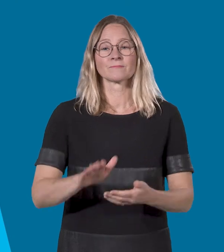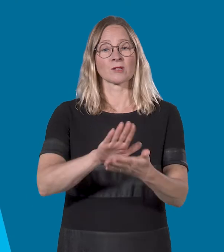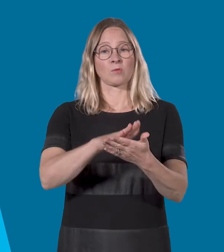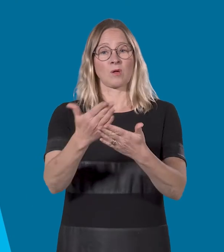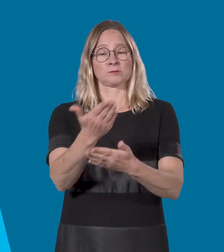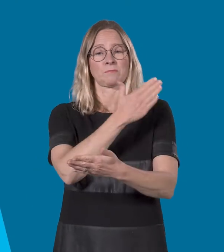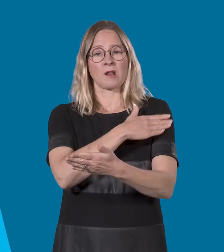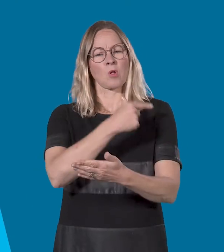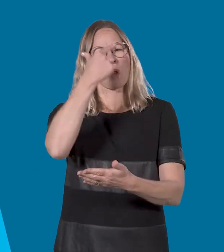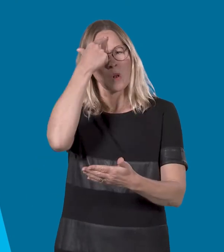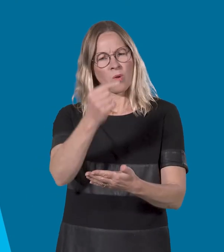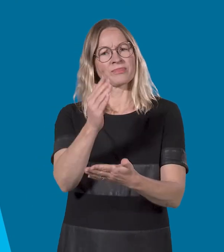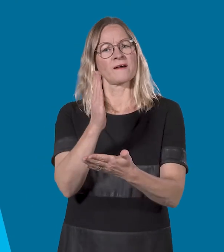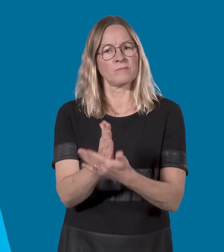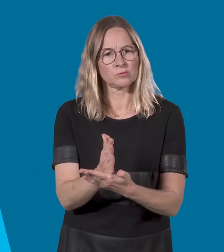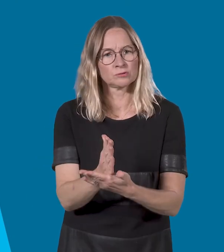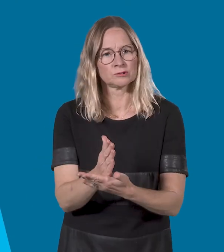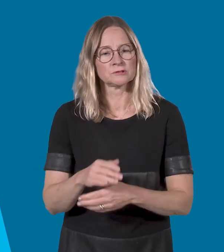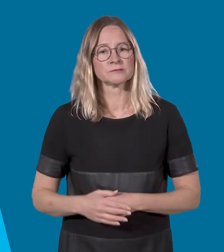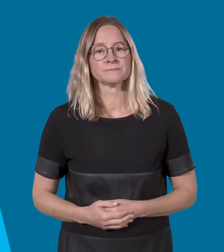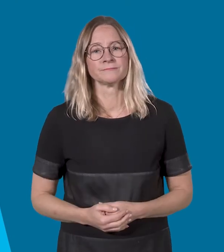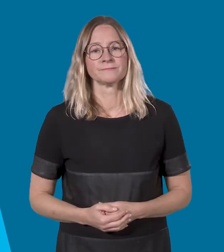Tulkkauspalvelun luotettavuus.